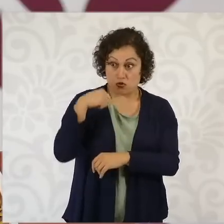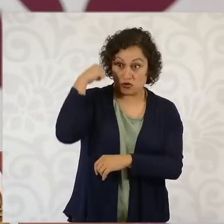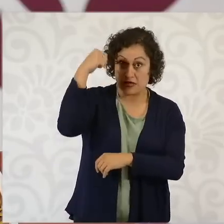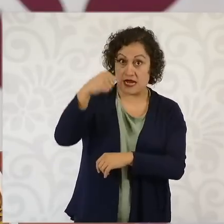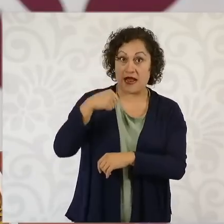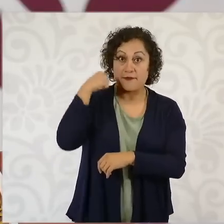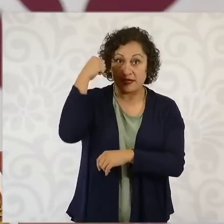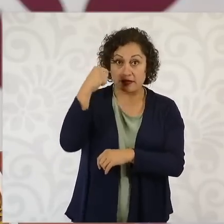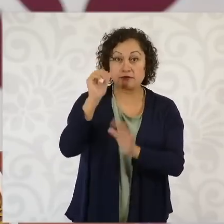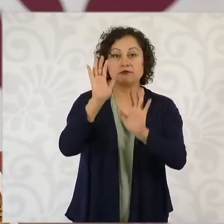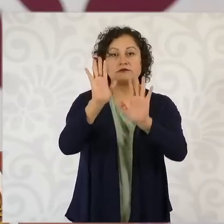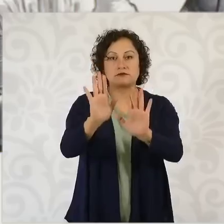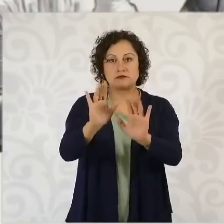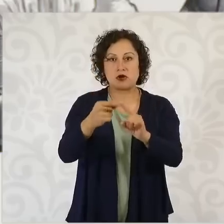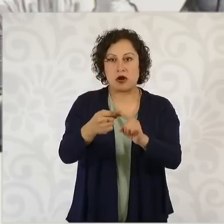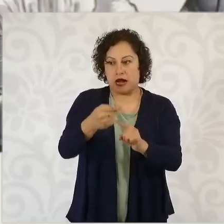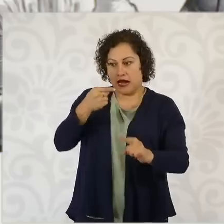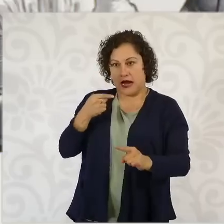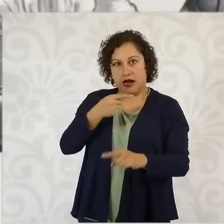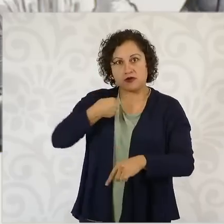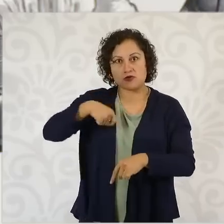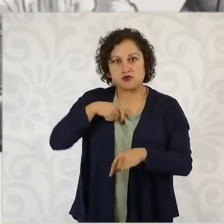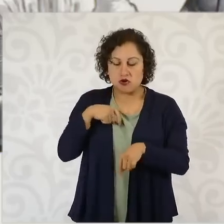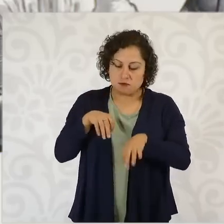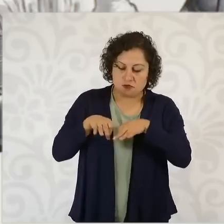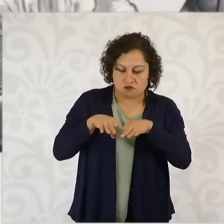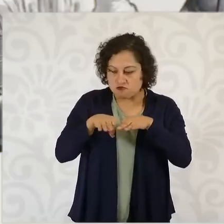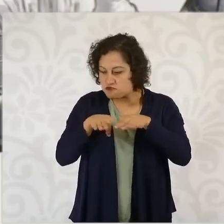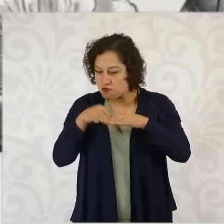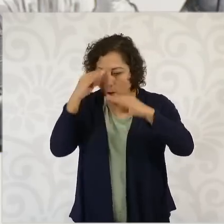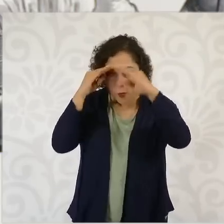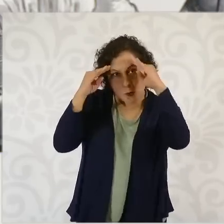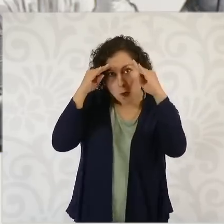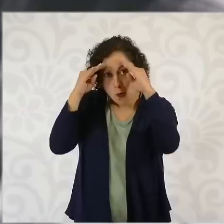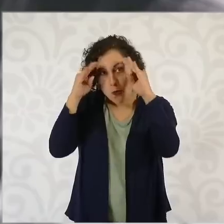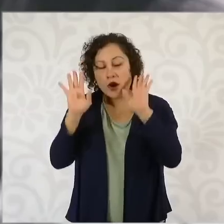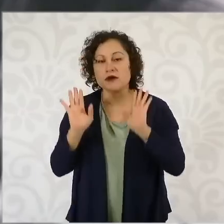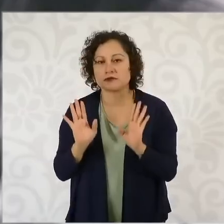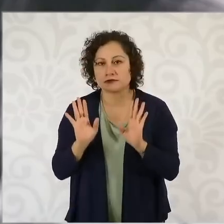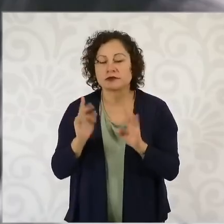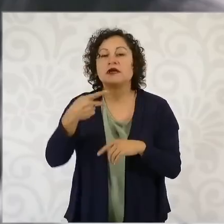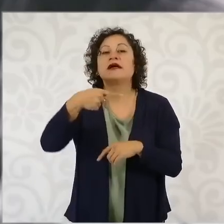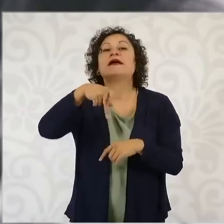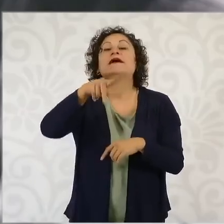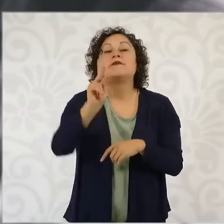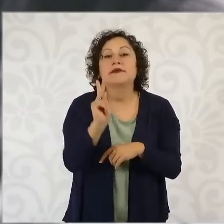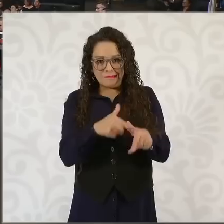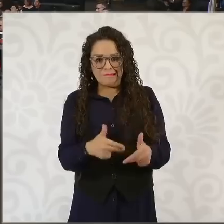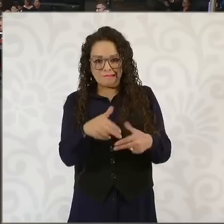del 2 de abril Pues nosotros tomaremos decisiones de todas maneras el diálogo siempre está abierto